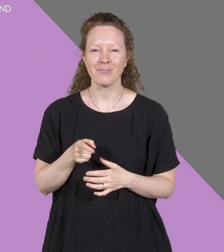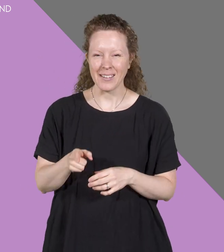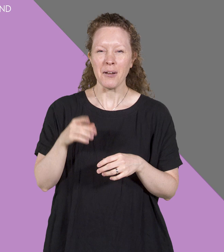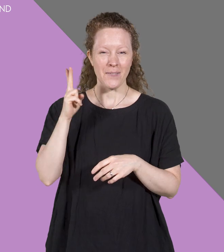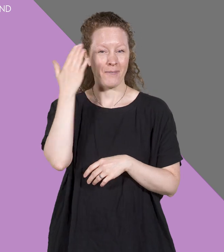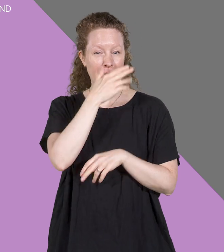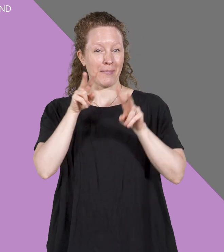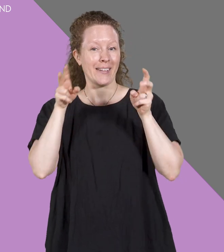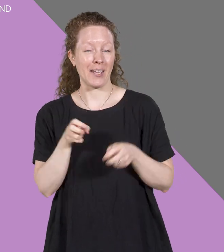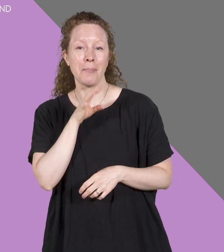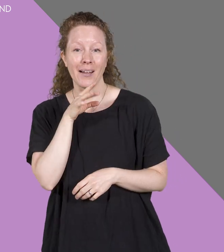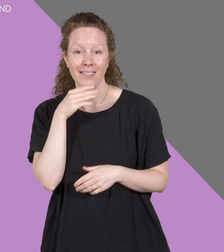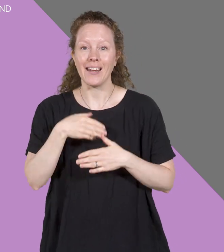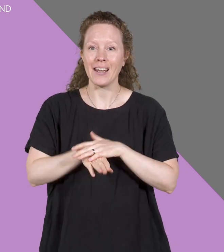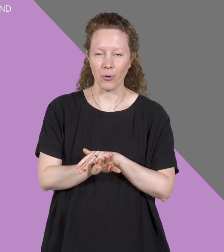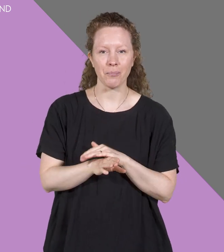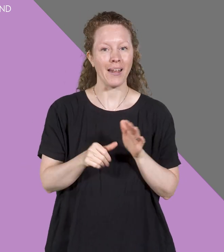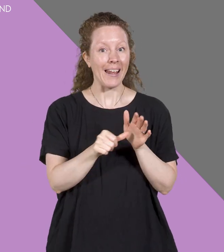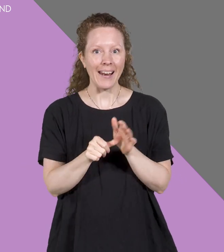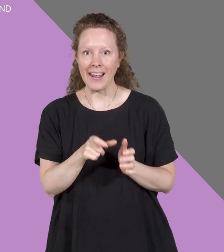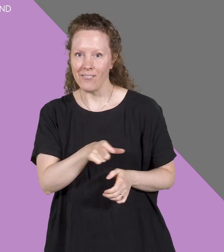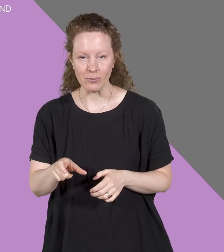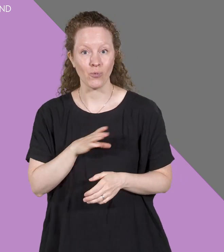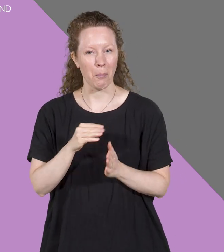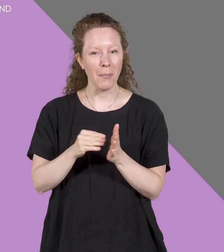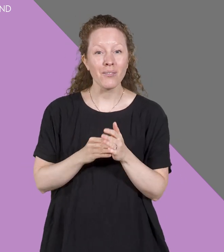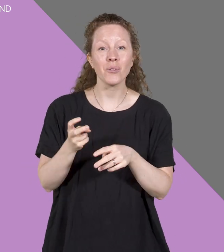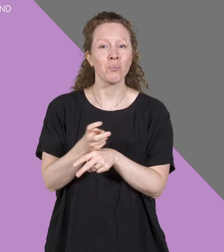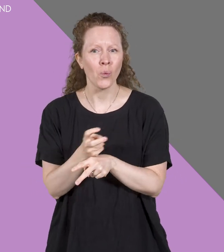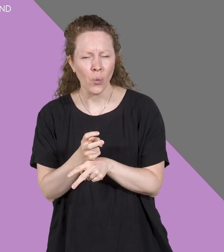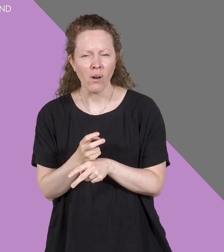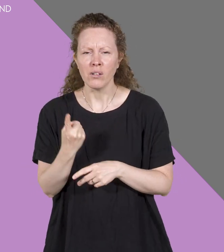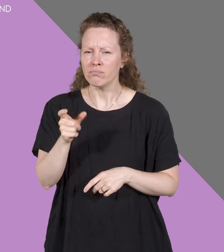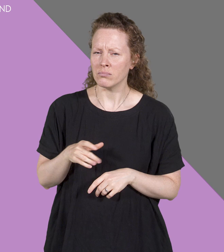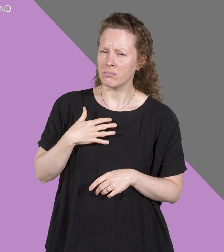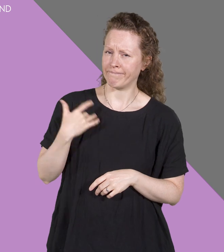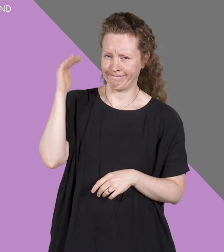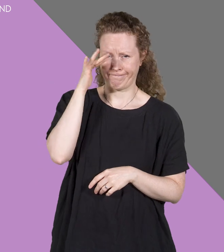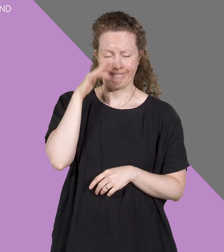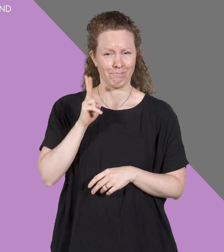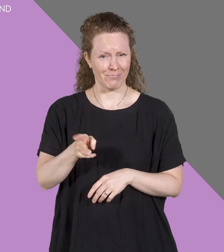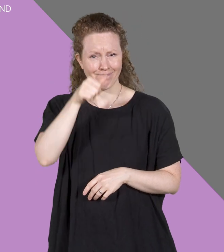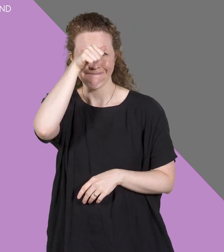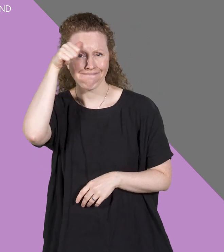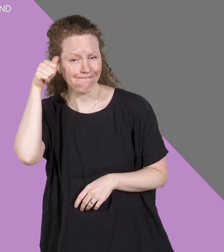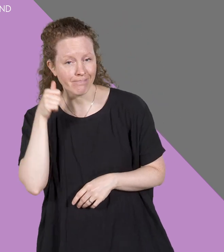Som titeln säger handlar filmen om ett matteprov som visar sig - vara för svårt för en av eleverna.